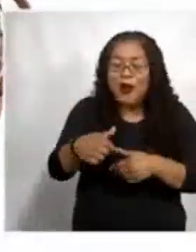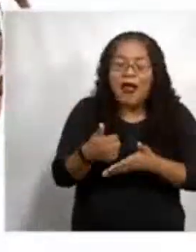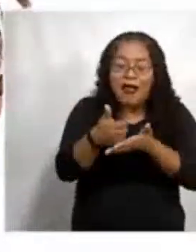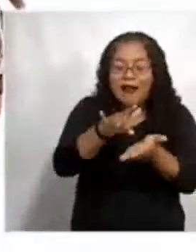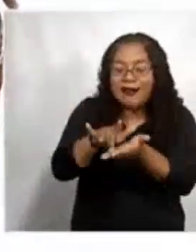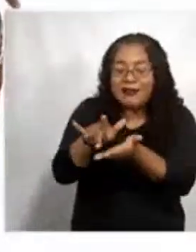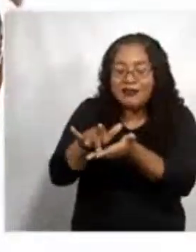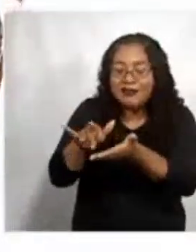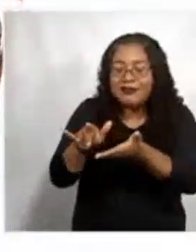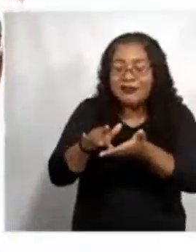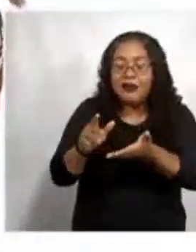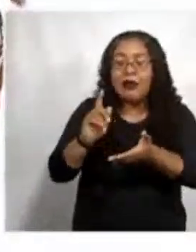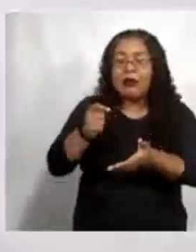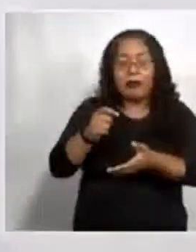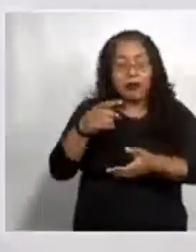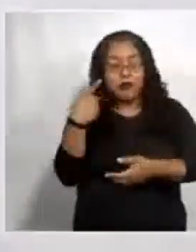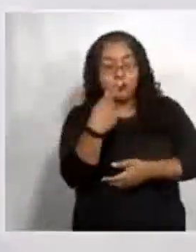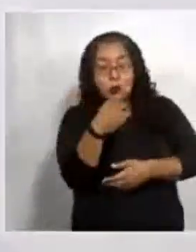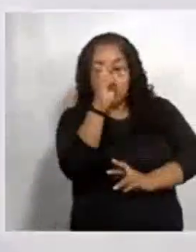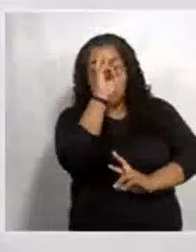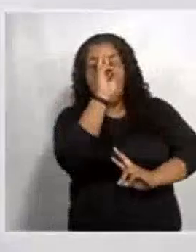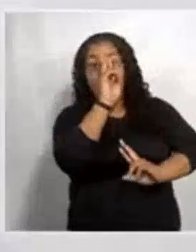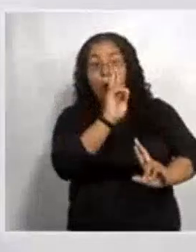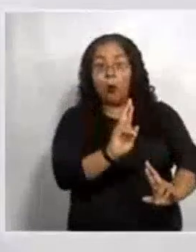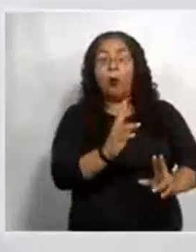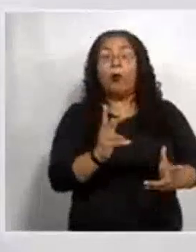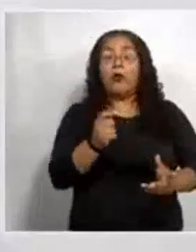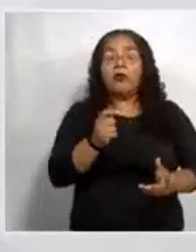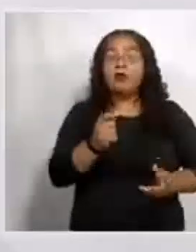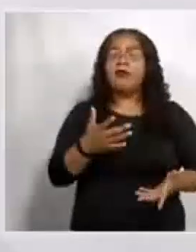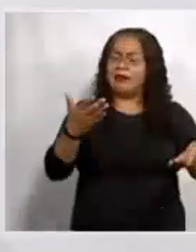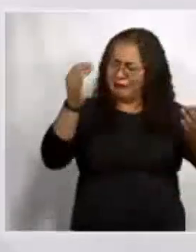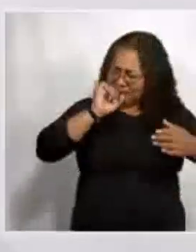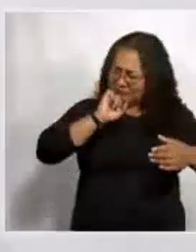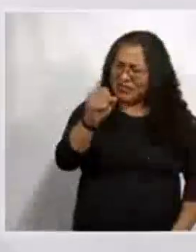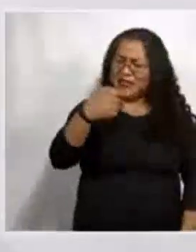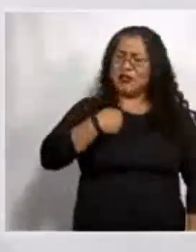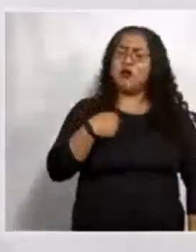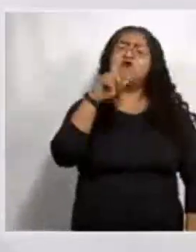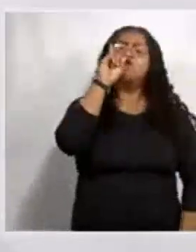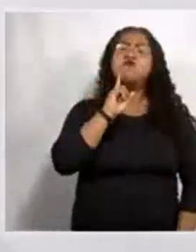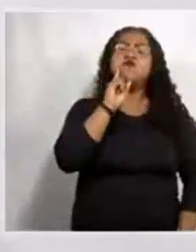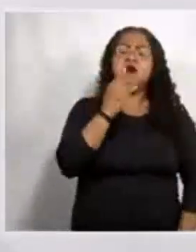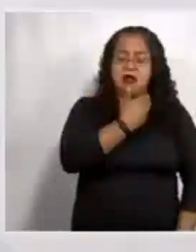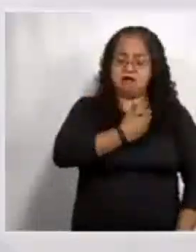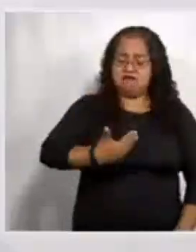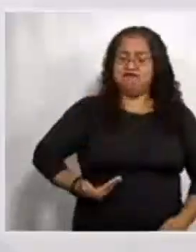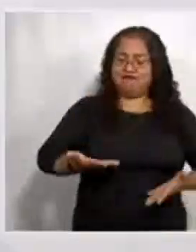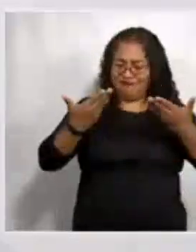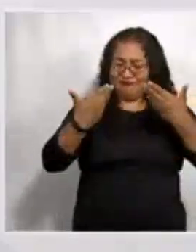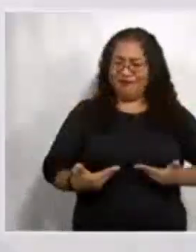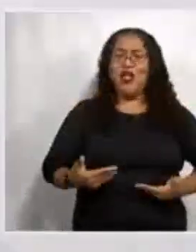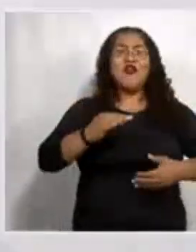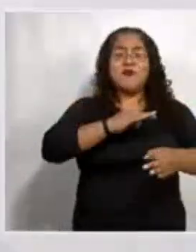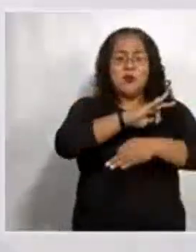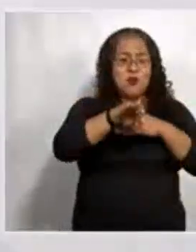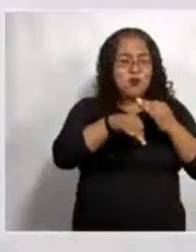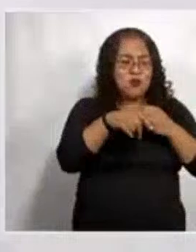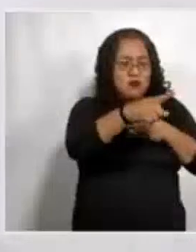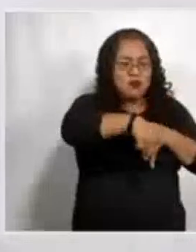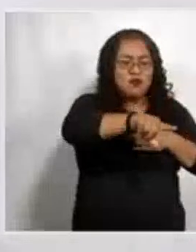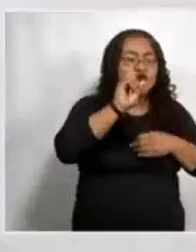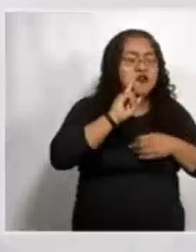¿cómo no? Como hay mujer presidenta CONA y llegamos todas las mujeres a la presidencia,